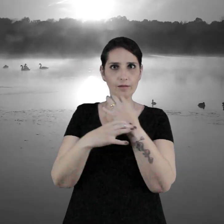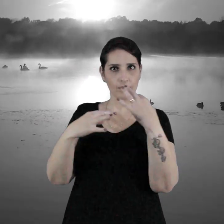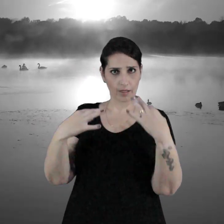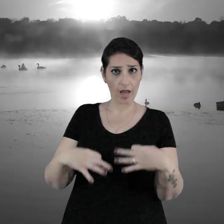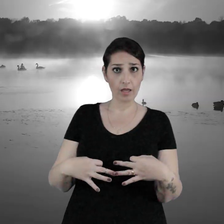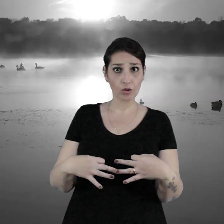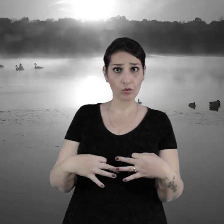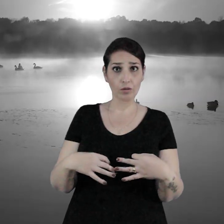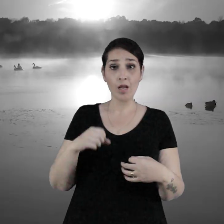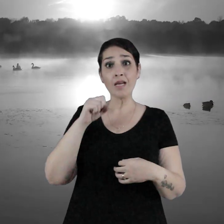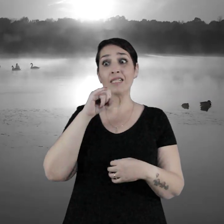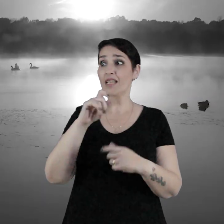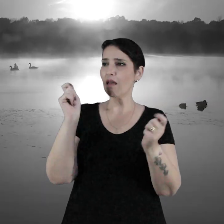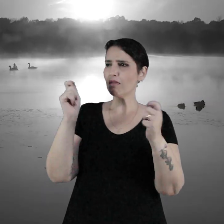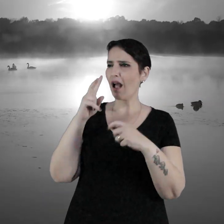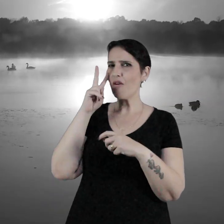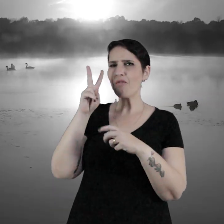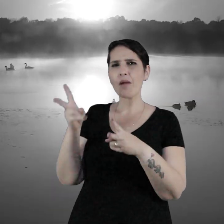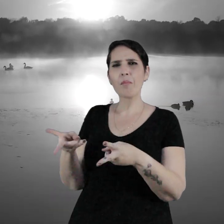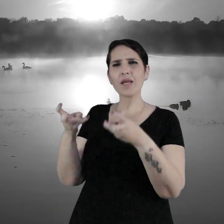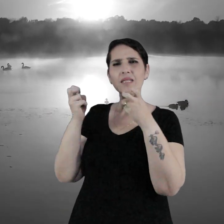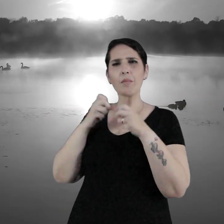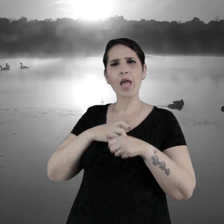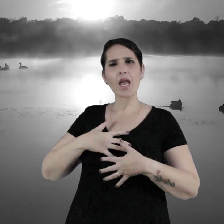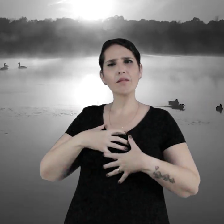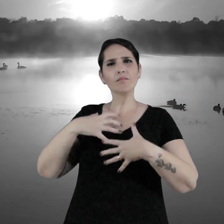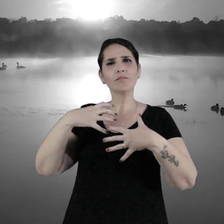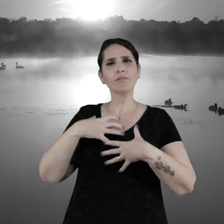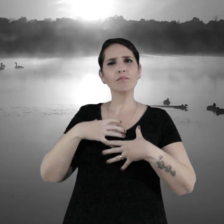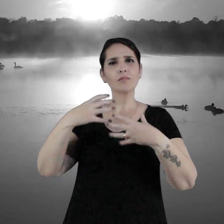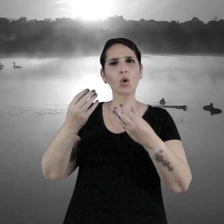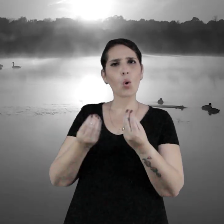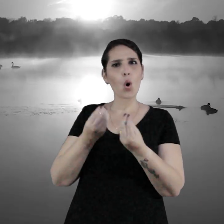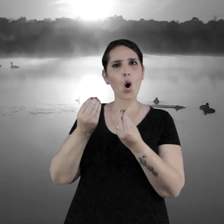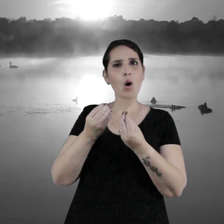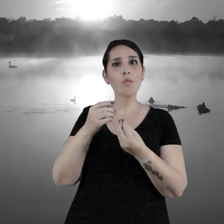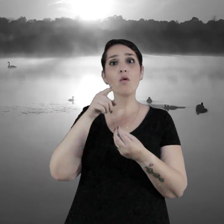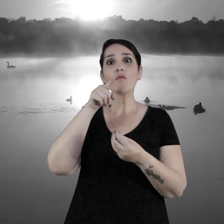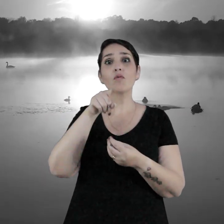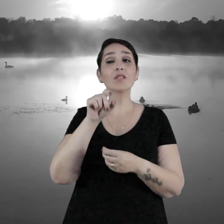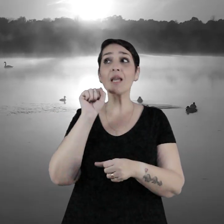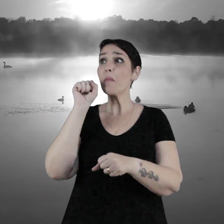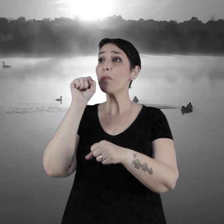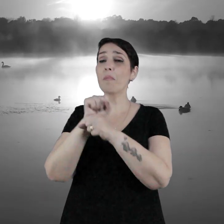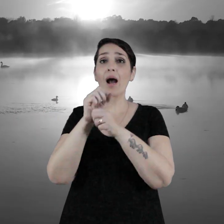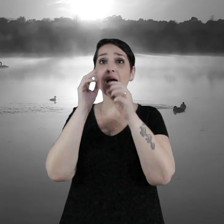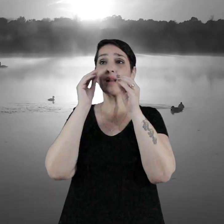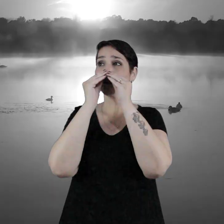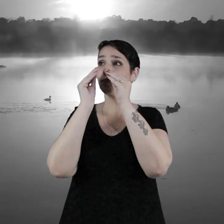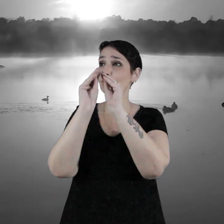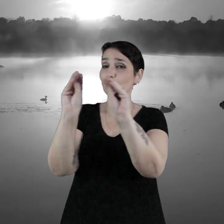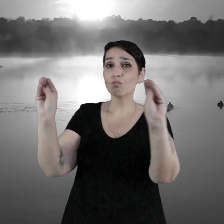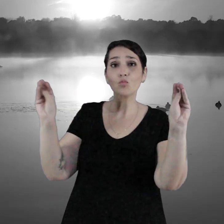Se pudesse apenas ver a maré dessa respiração, você deixaria de ver todo o resto.